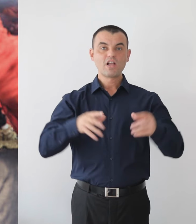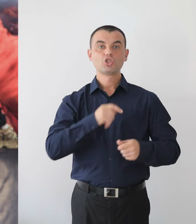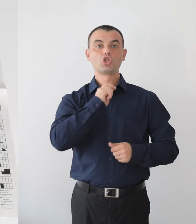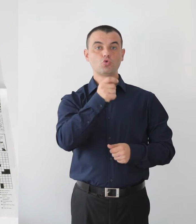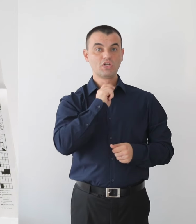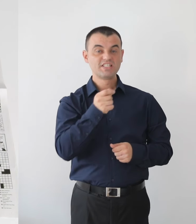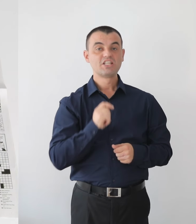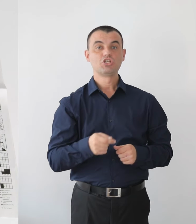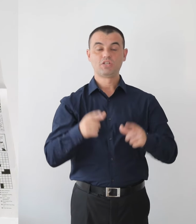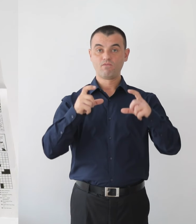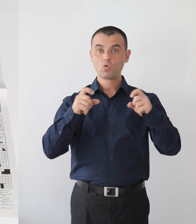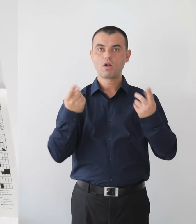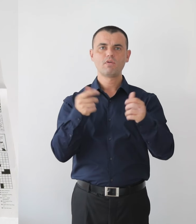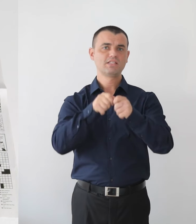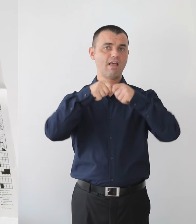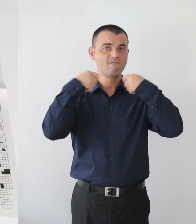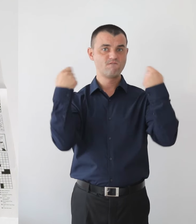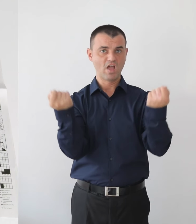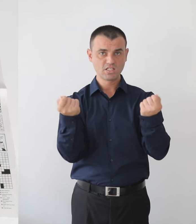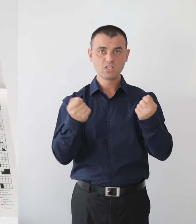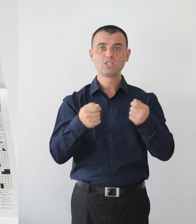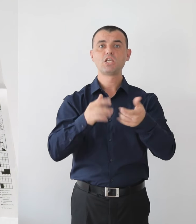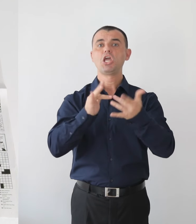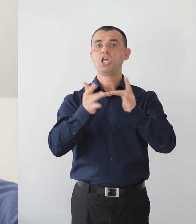Купувачите на редакторска стокова фотография са вестници,